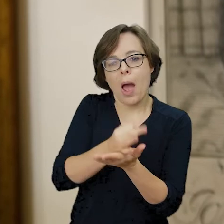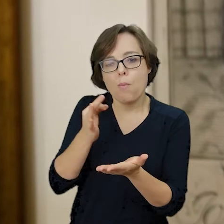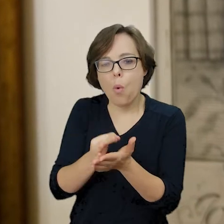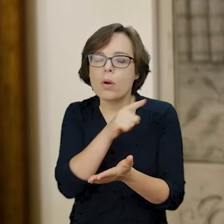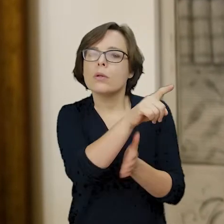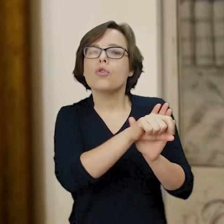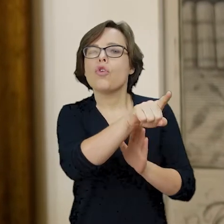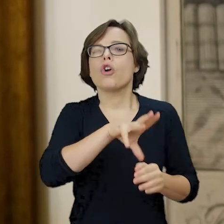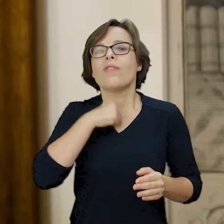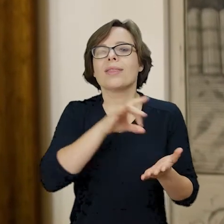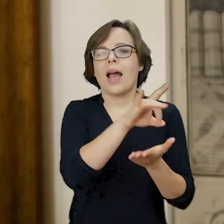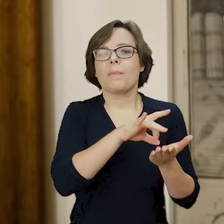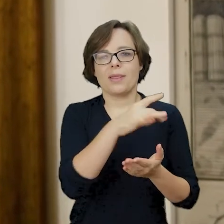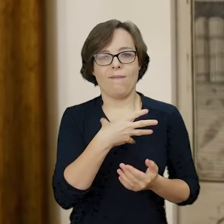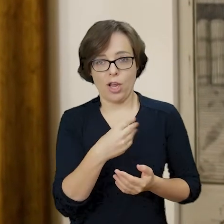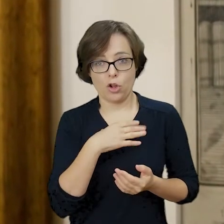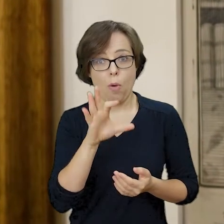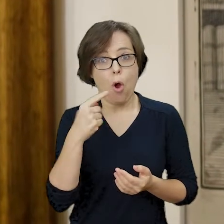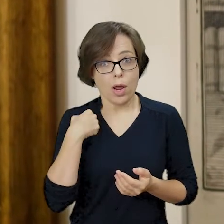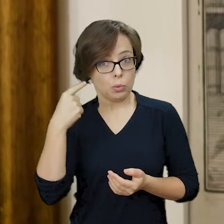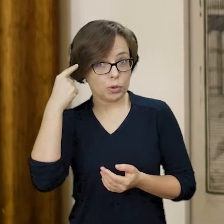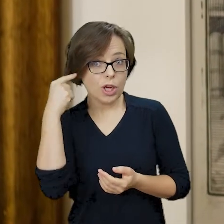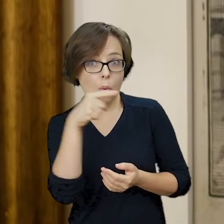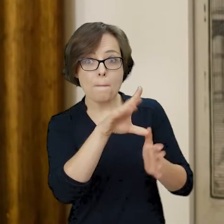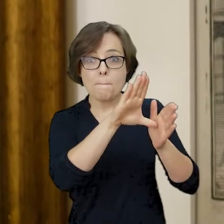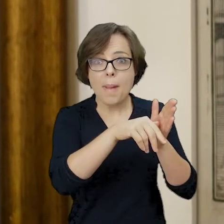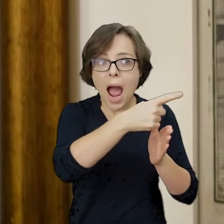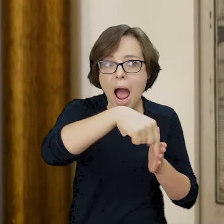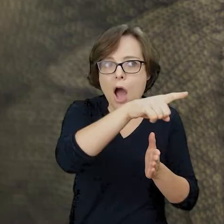zwłaszcza, że słyszałem, iż pomiędzy uczonymi tego miasta jest mąż szczególny,